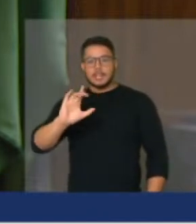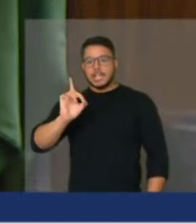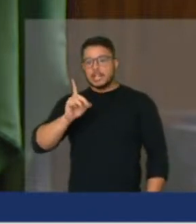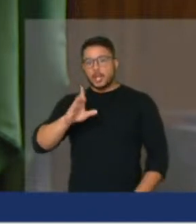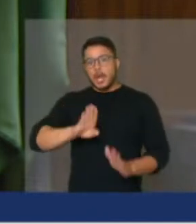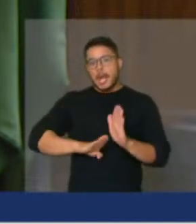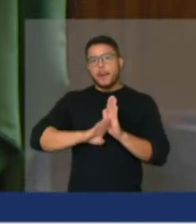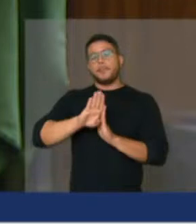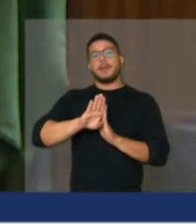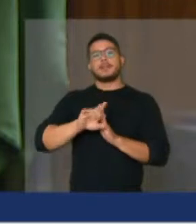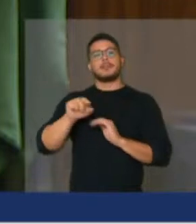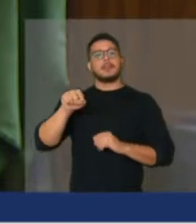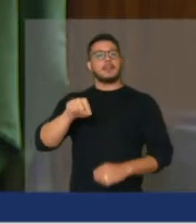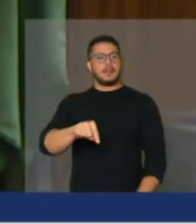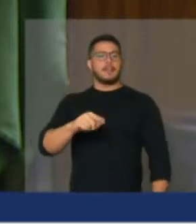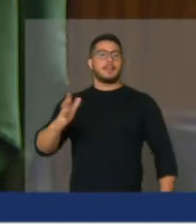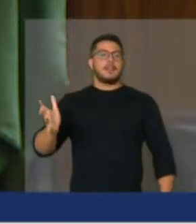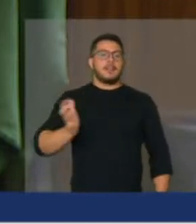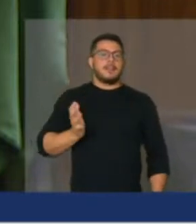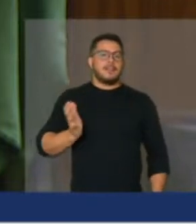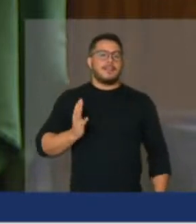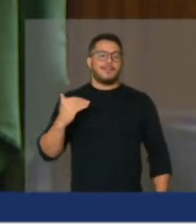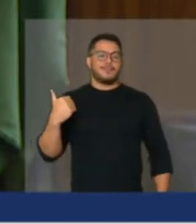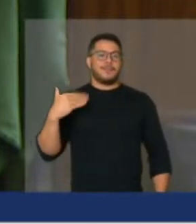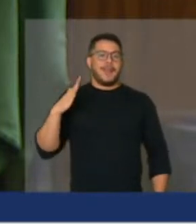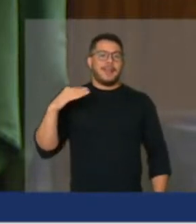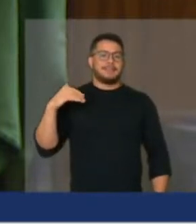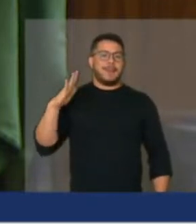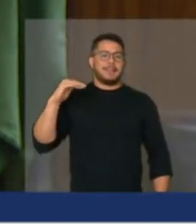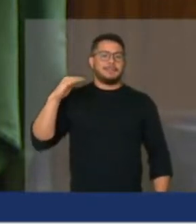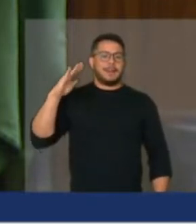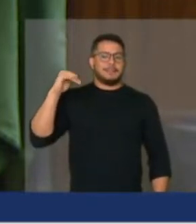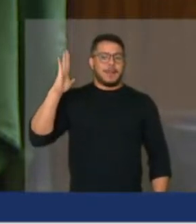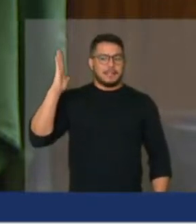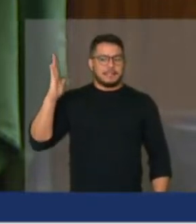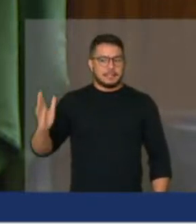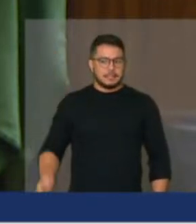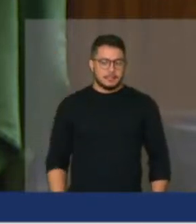MAIS RICO COM O DINHEIRO QUE ESTÁ ACUMULANDO LÁ FORA NO PARAÍSO FISCAL. HORA, ENTÃO